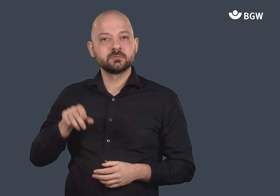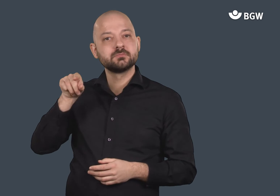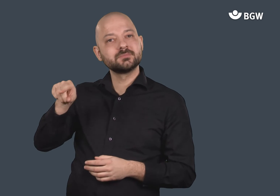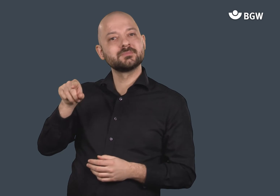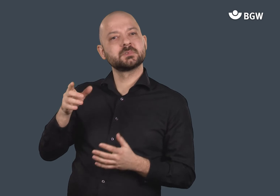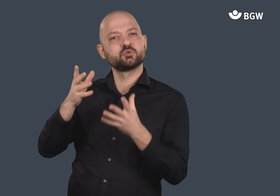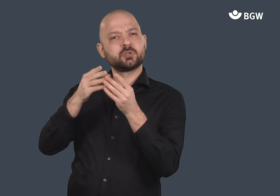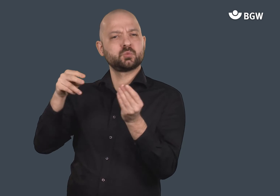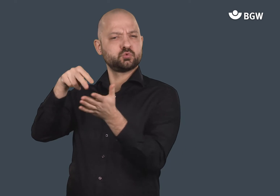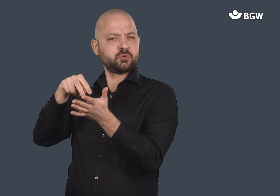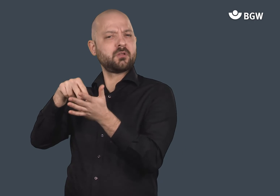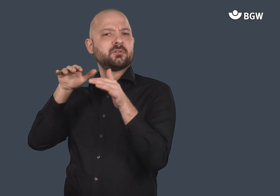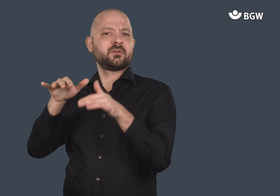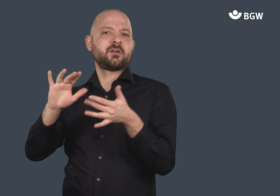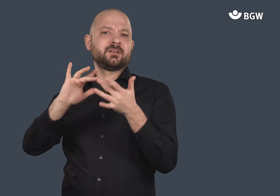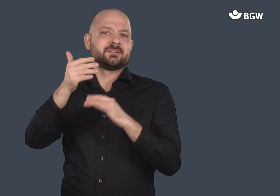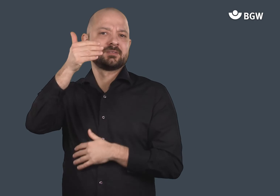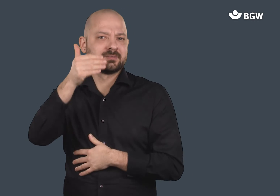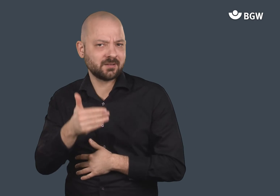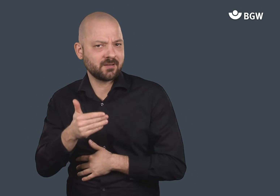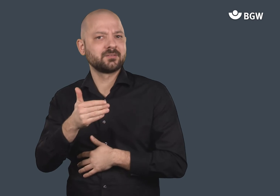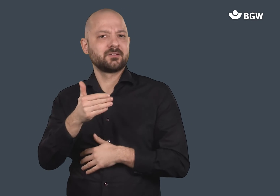Auf der Internetseite der Schlichtungsstelle